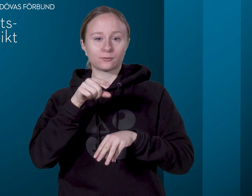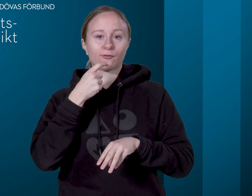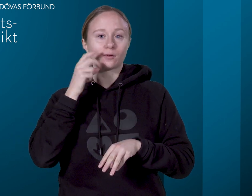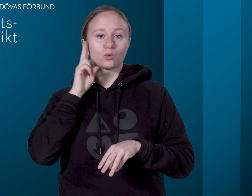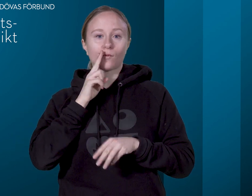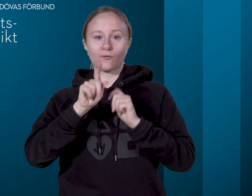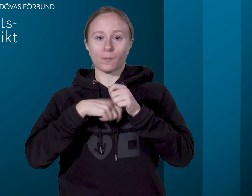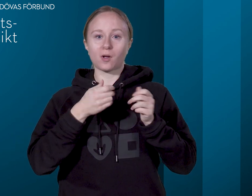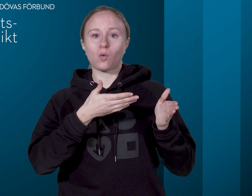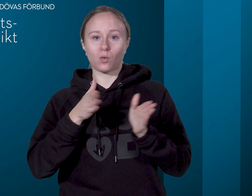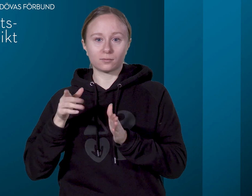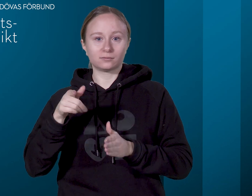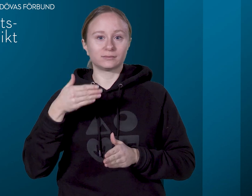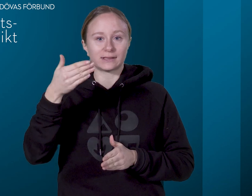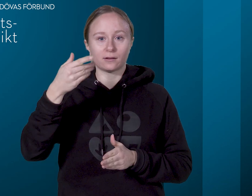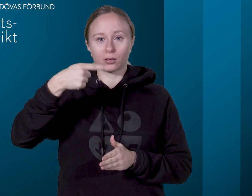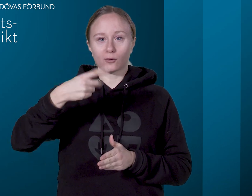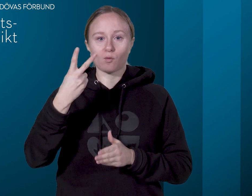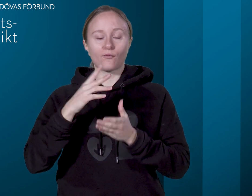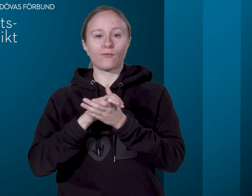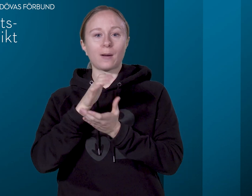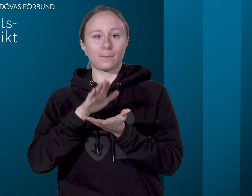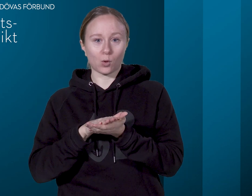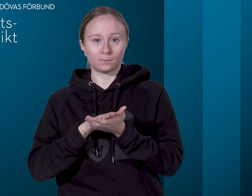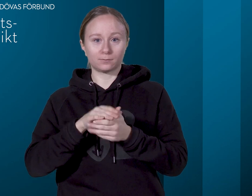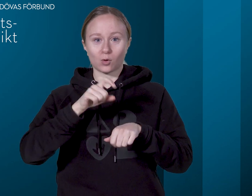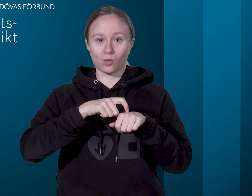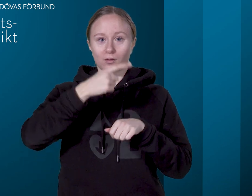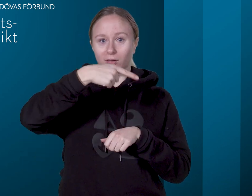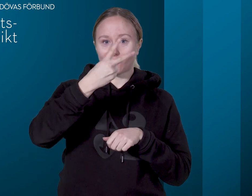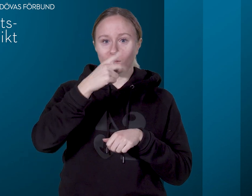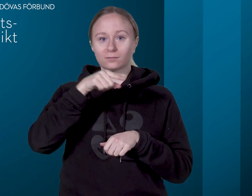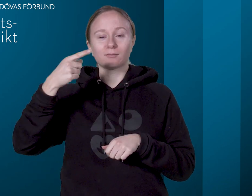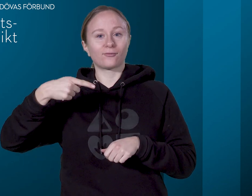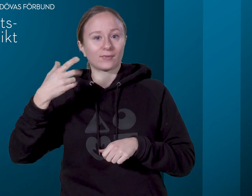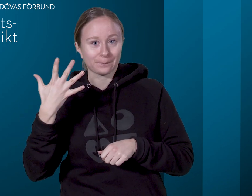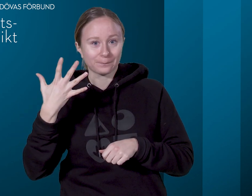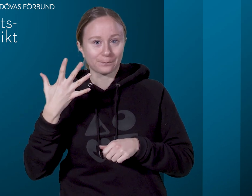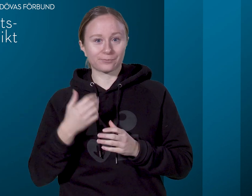organiserat av Finlands Dövas Förbund den 12 februari klockan 12.00–15.00.